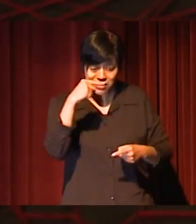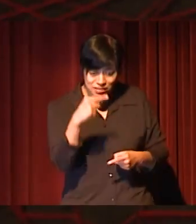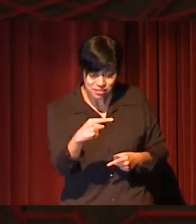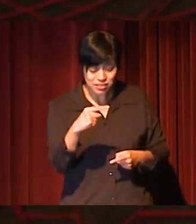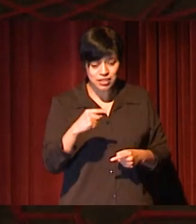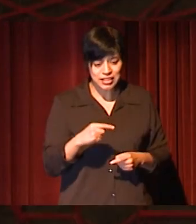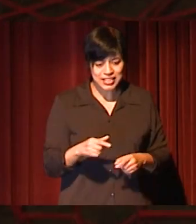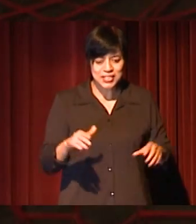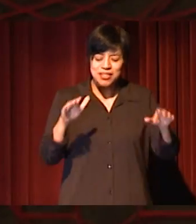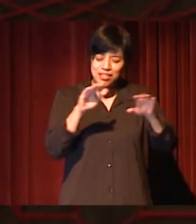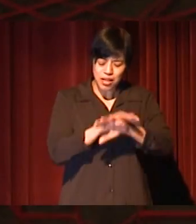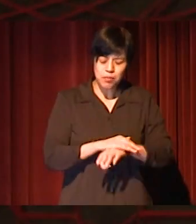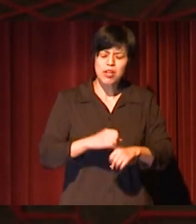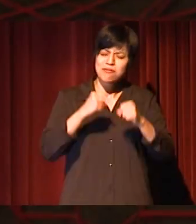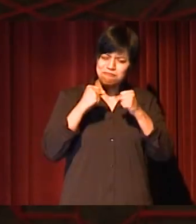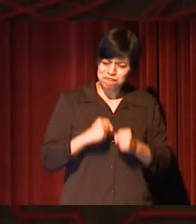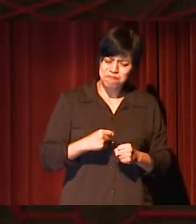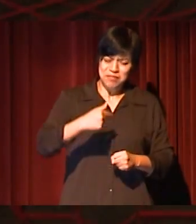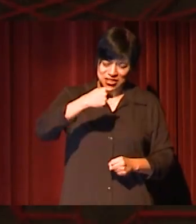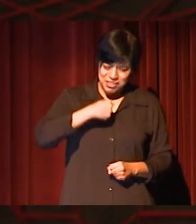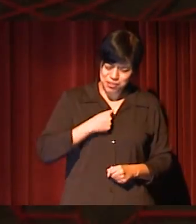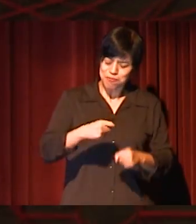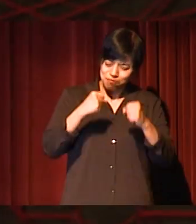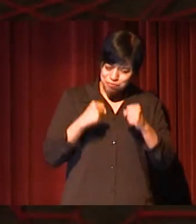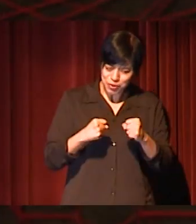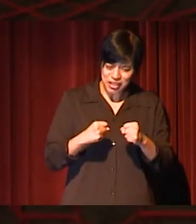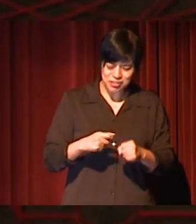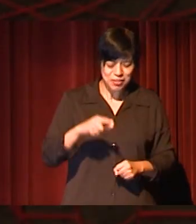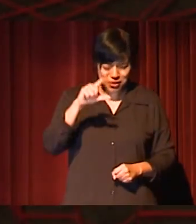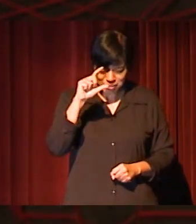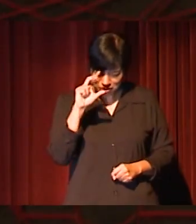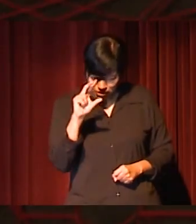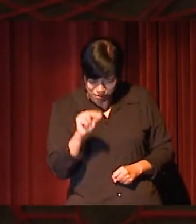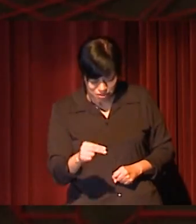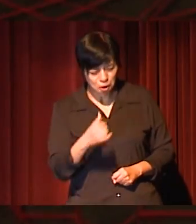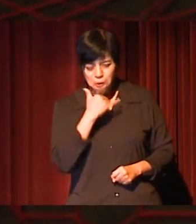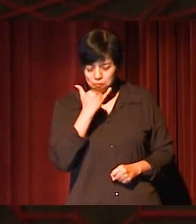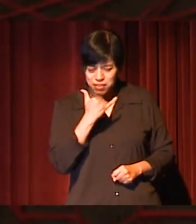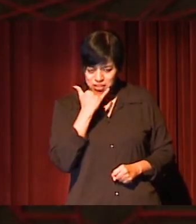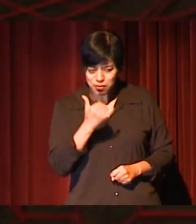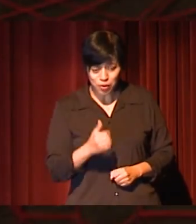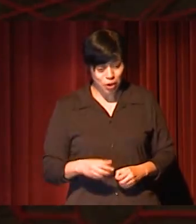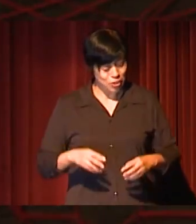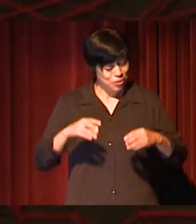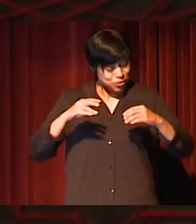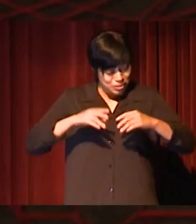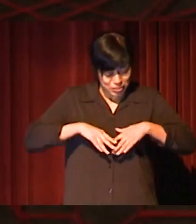fueron remplazados por la seguridad de que no había cometido un error y de que tenía que dar todo de mí,